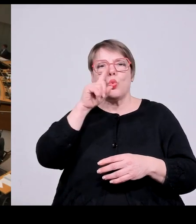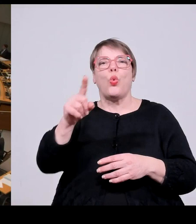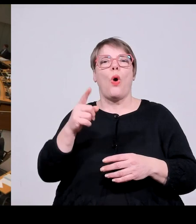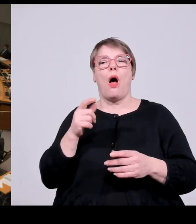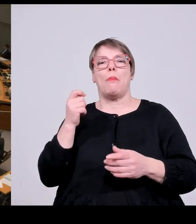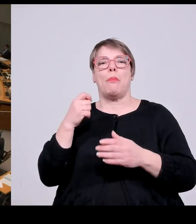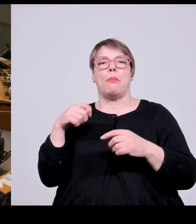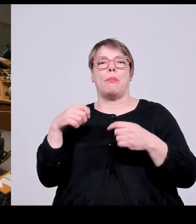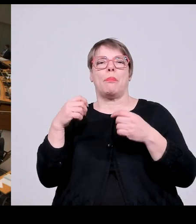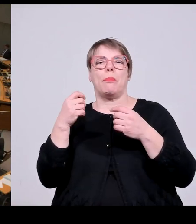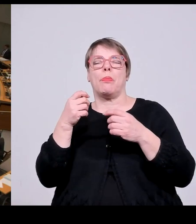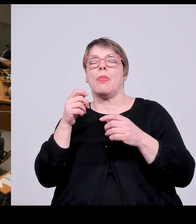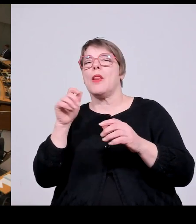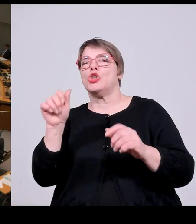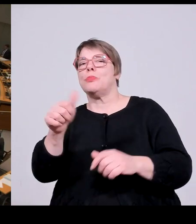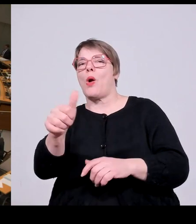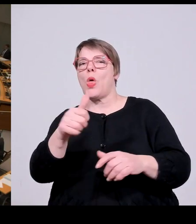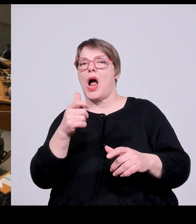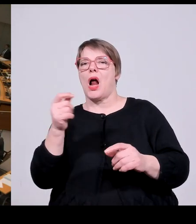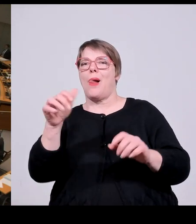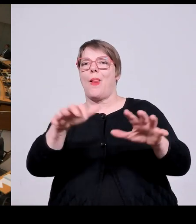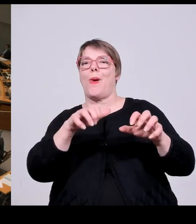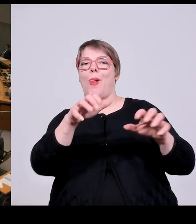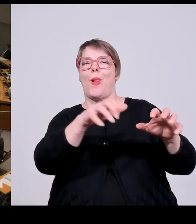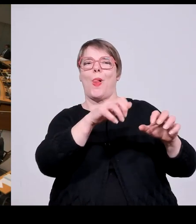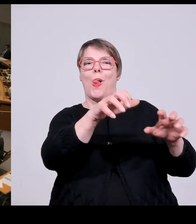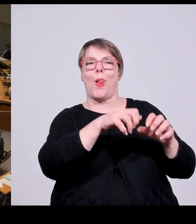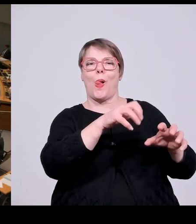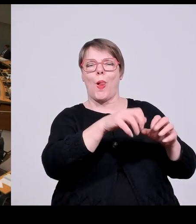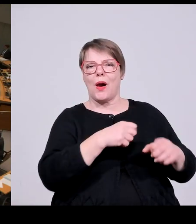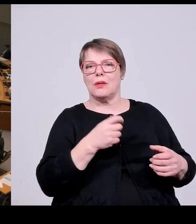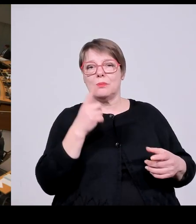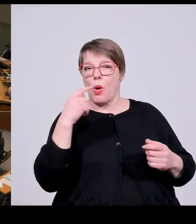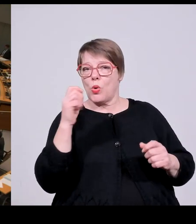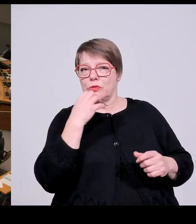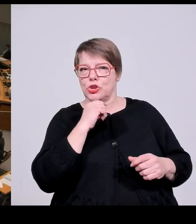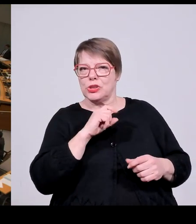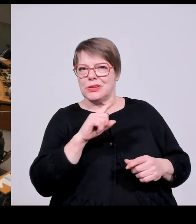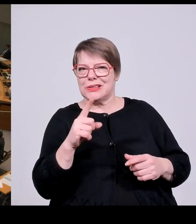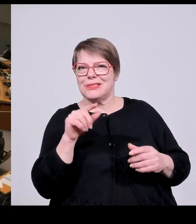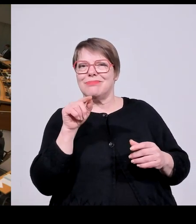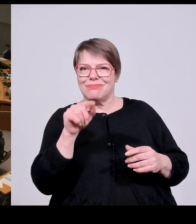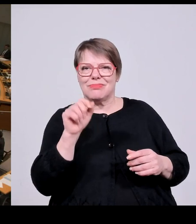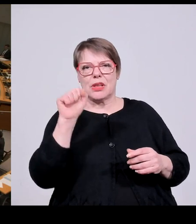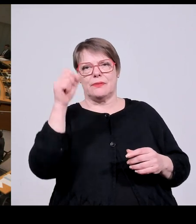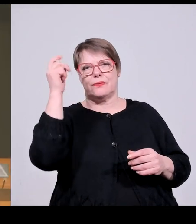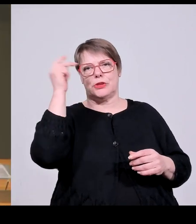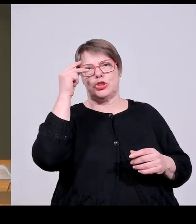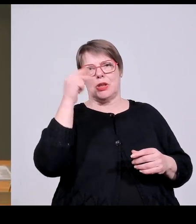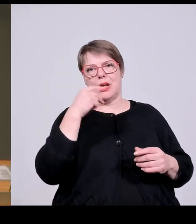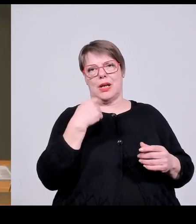Widerspruch hierzu höre ich nicht. Dann verfahren wir so. Ich rufe auf die laufende Nummer vier, Punkt fünf.